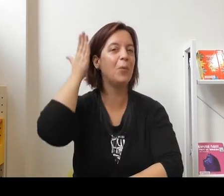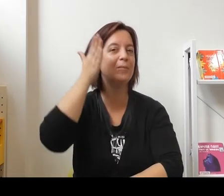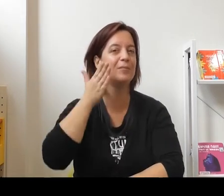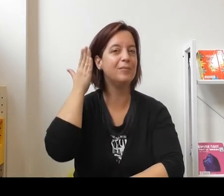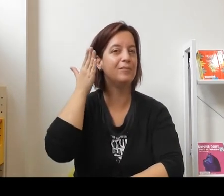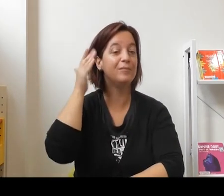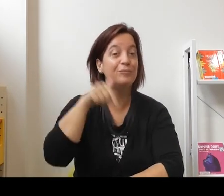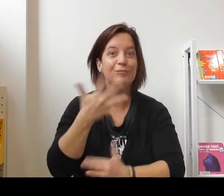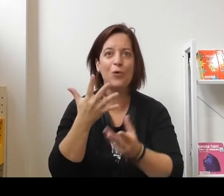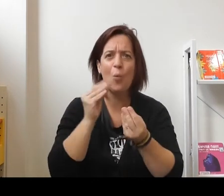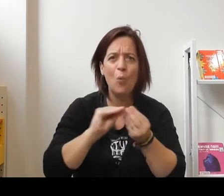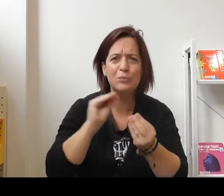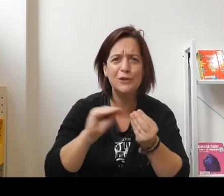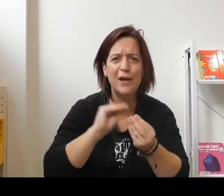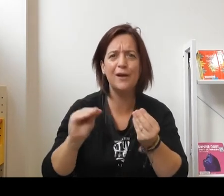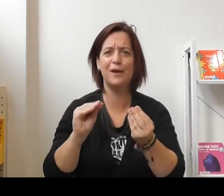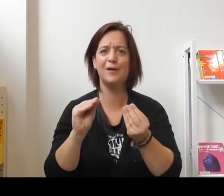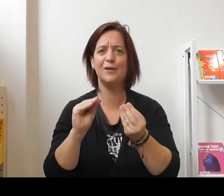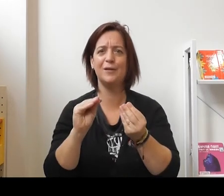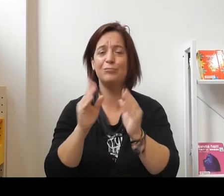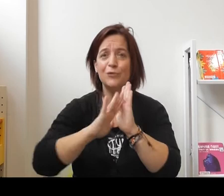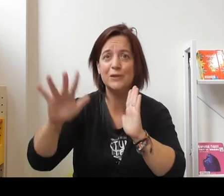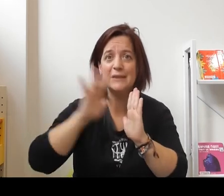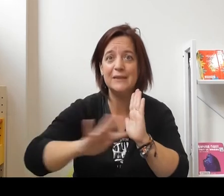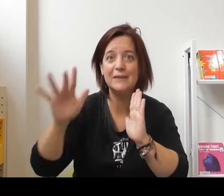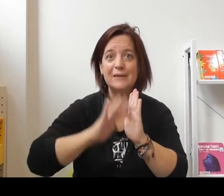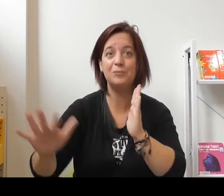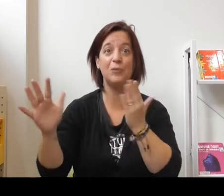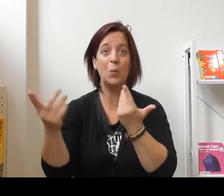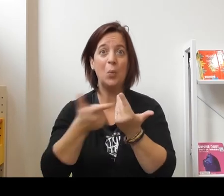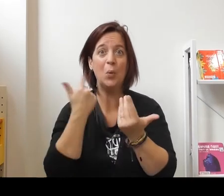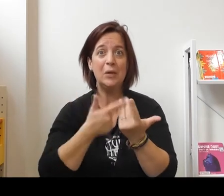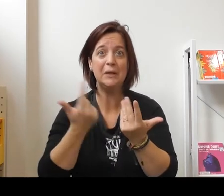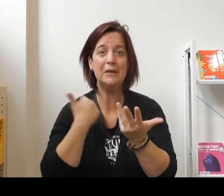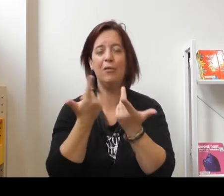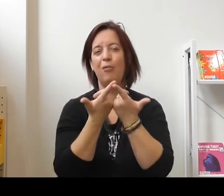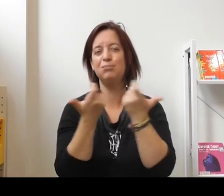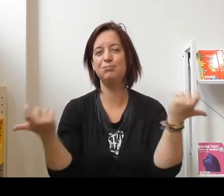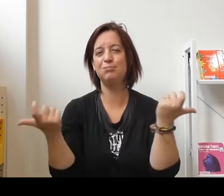Spectacle de comptines et chansons accompagnées d'objets sur le thème des animaux.